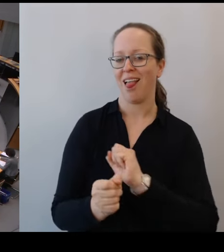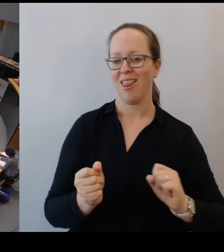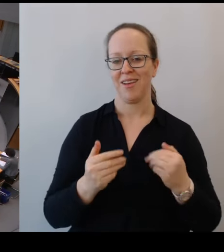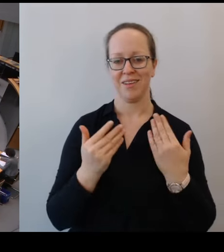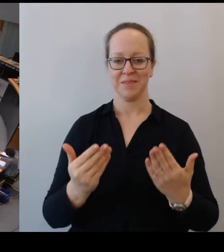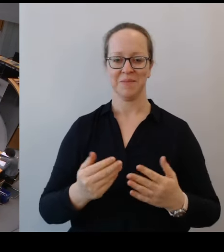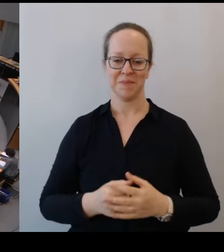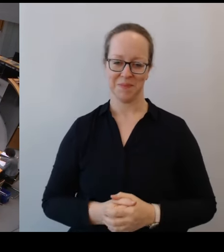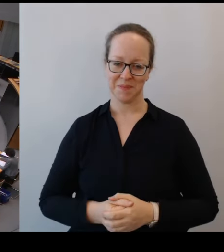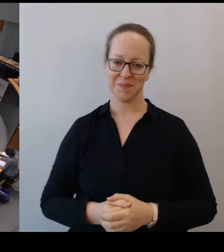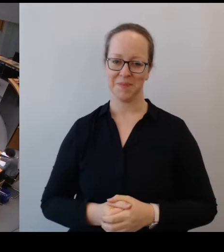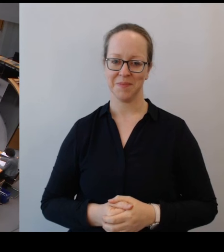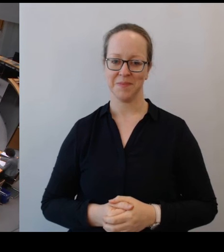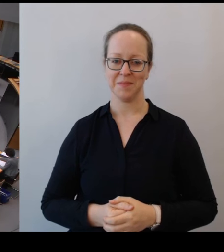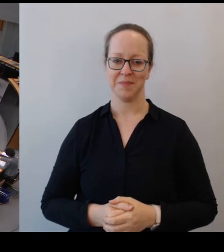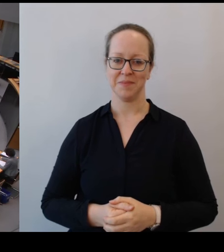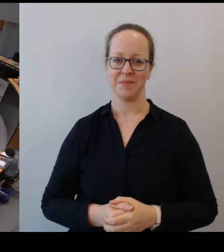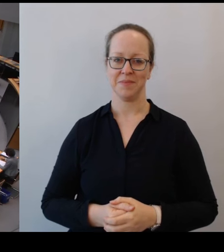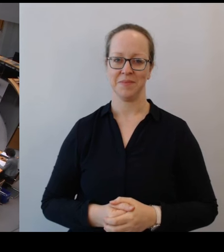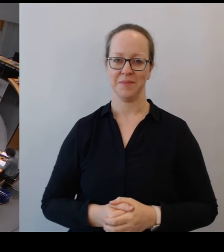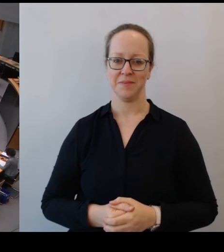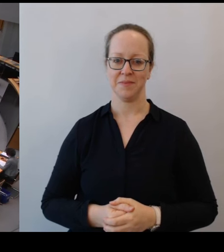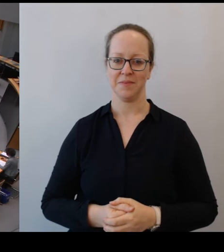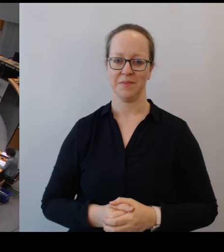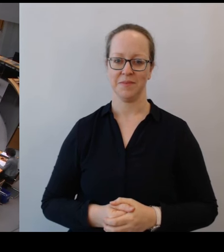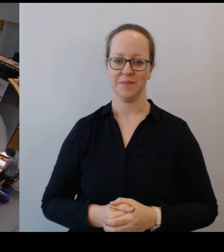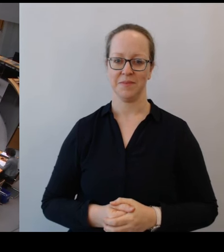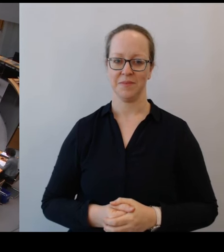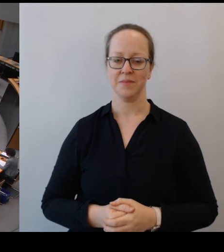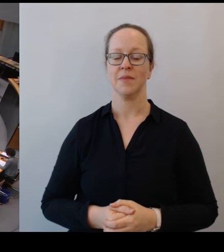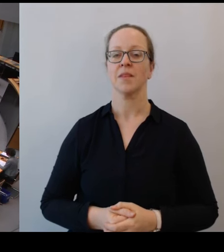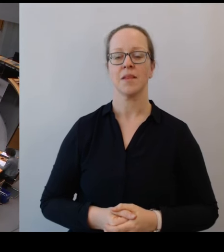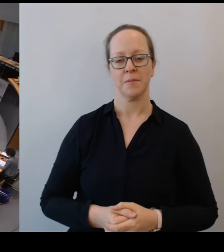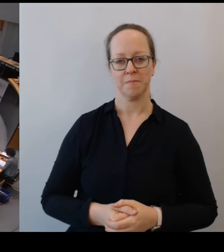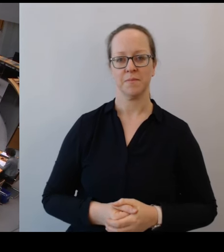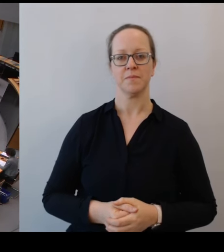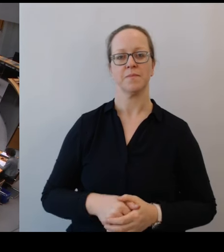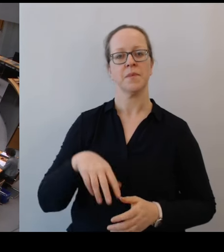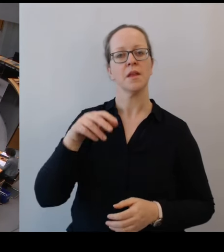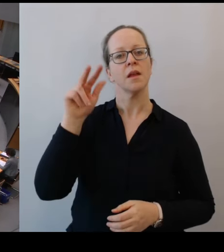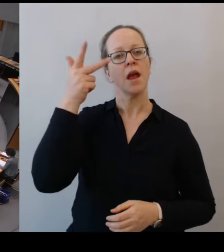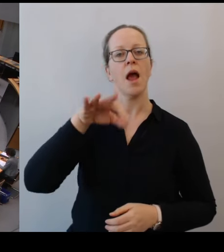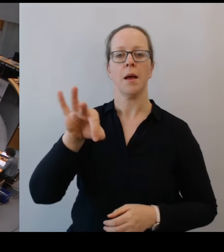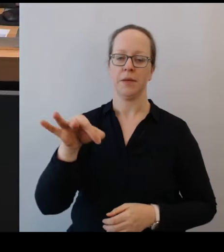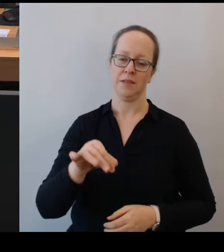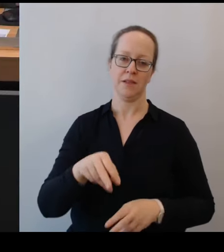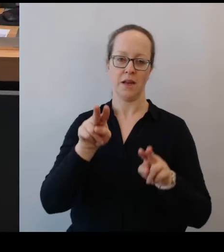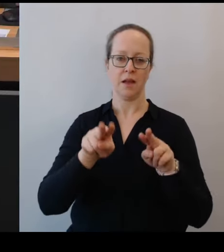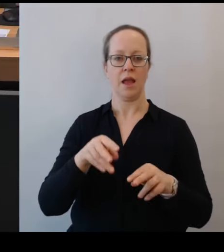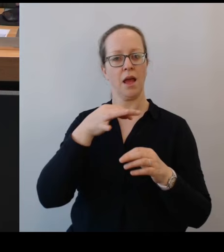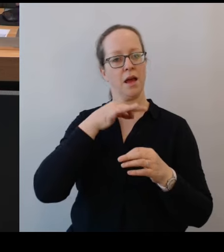(Rednerwechsel) Ja, Herr Präsident! Sehr geehrte Damen und Herren! Ich will Sie heute zu Beginn meiner Rede mal nicht mit Zahlen, Daten, Fakten zum Berliner Wohnungsmarkt langweilen, denn die kennen